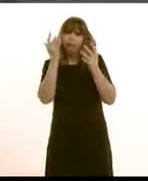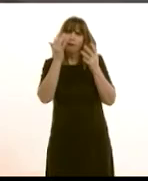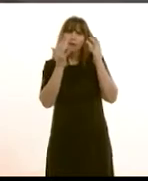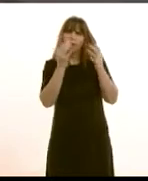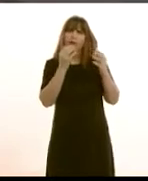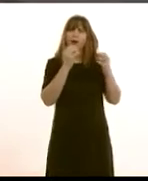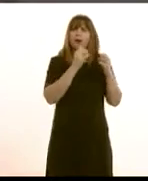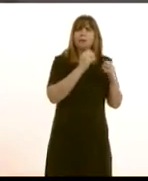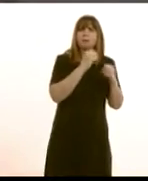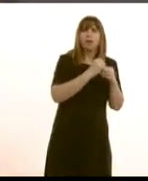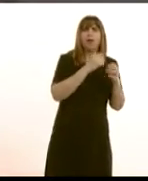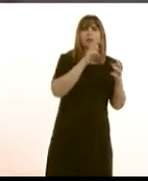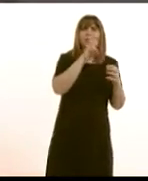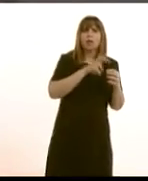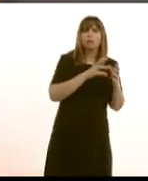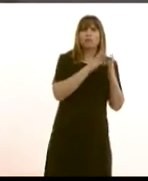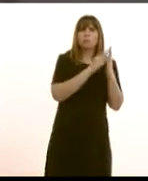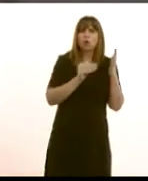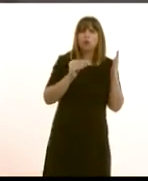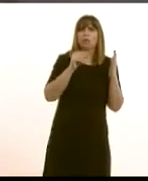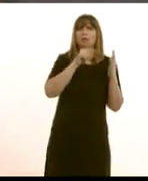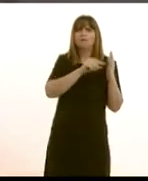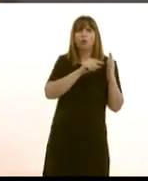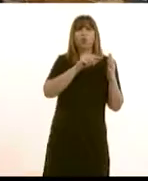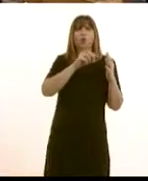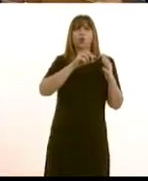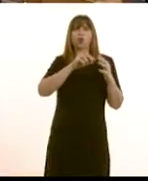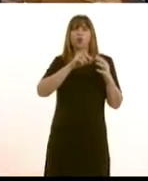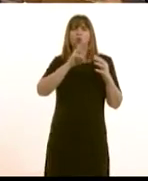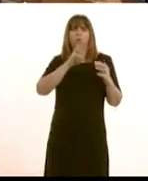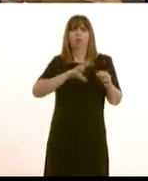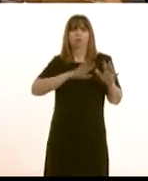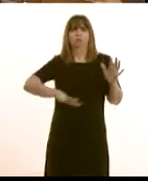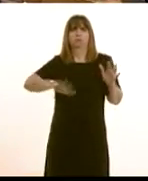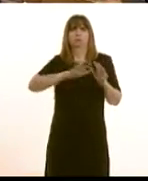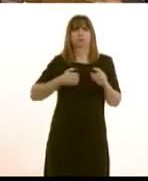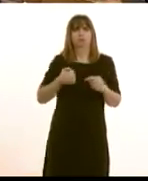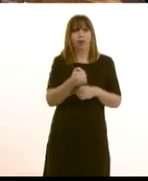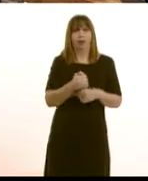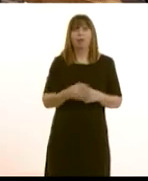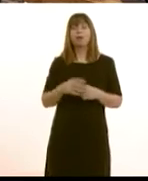am y fasnachfraint reilffordd newydd i Gymru? Carwyn Jones: Wel, mae hwn yn rhywbeth rydym